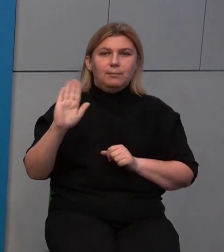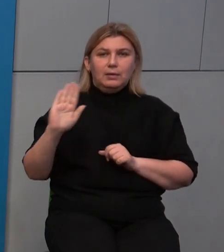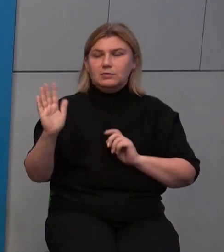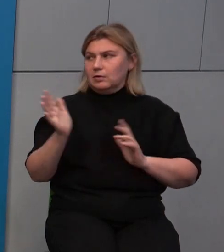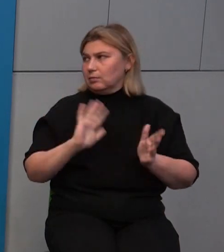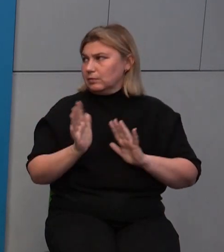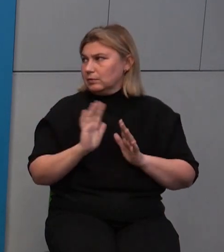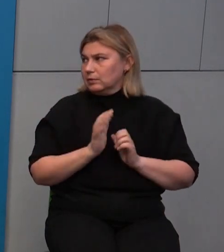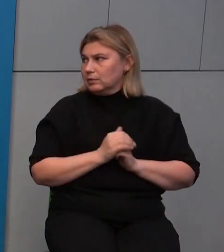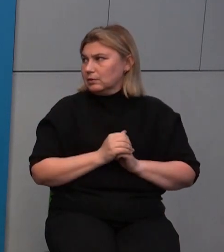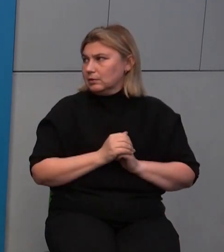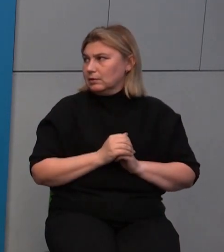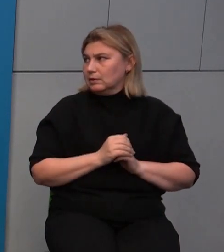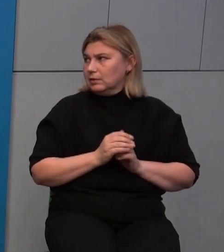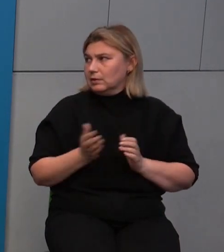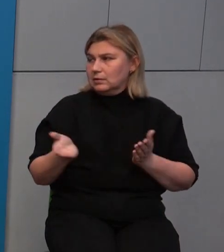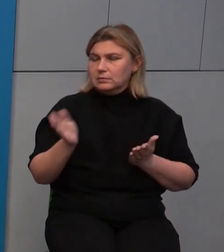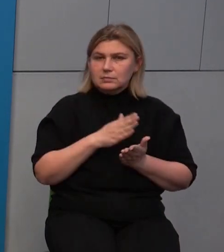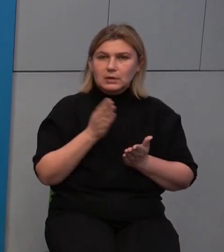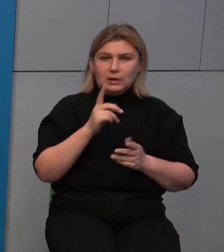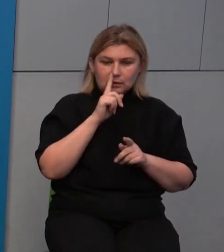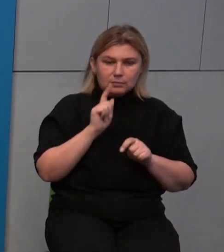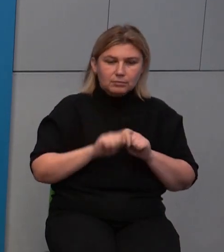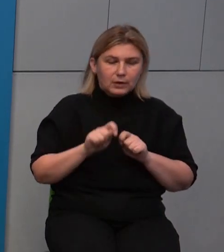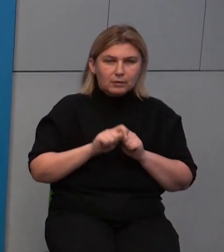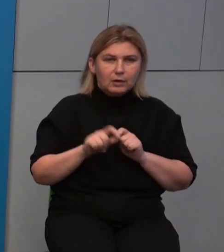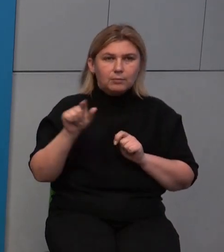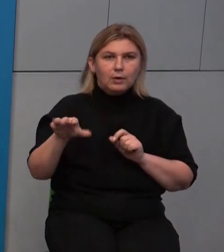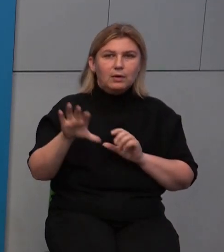Ten opiekun przegląda teczkę przede mną i on może coś wyciągnąć.